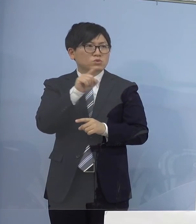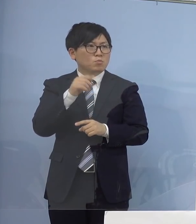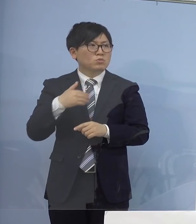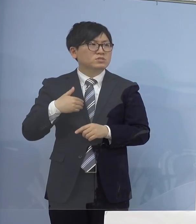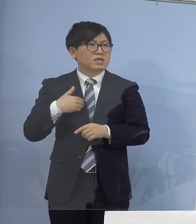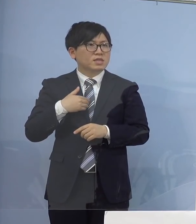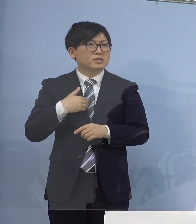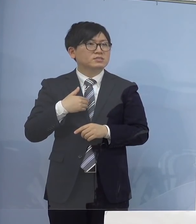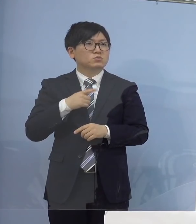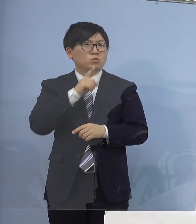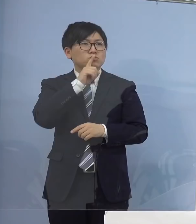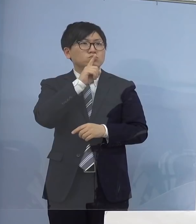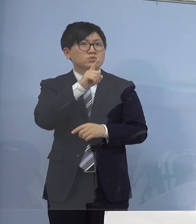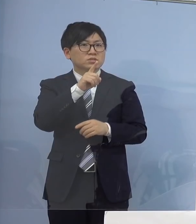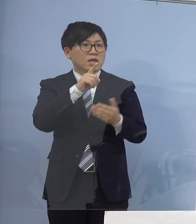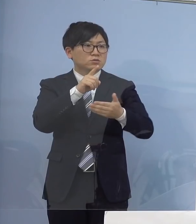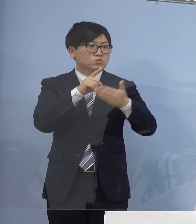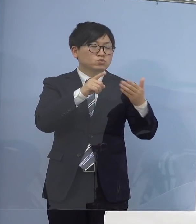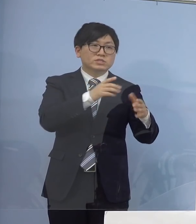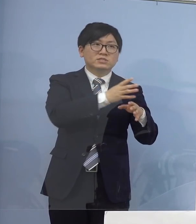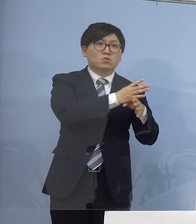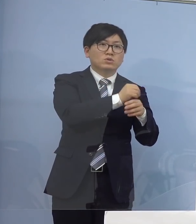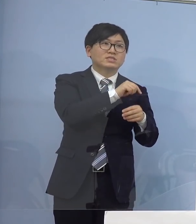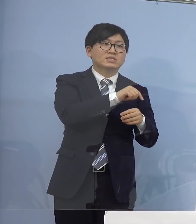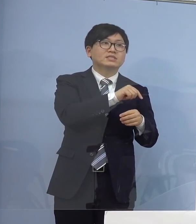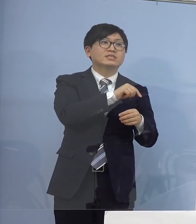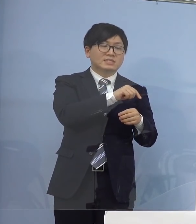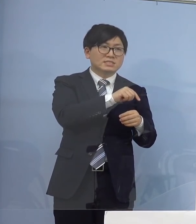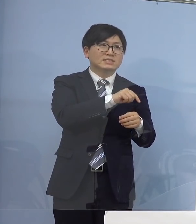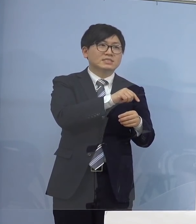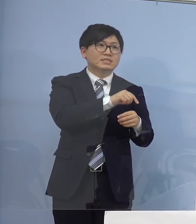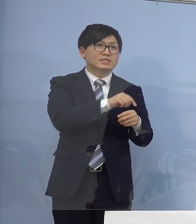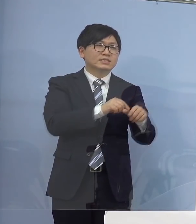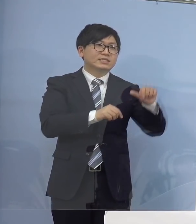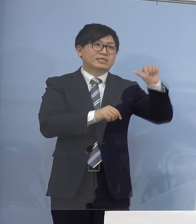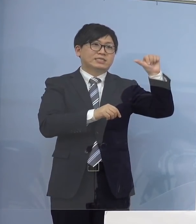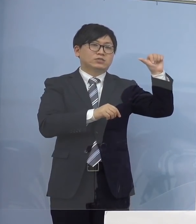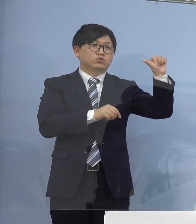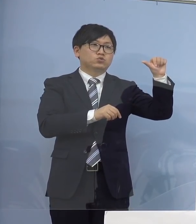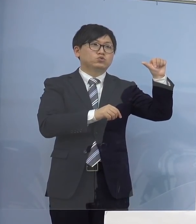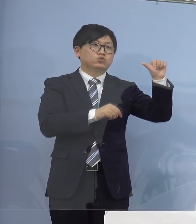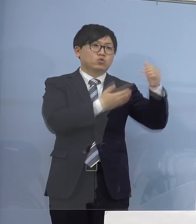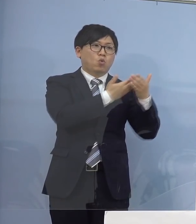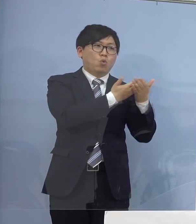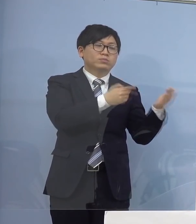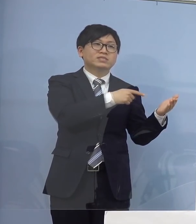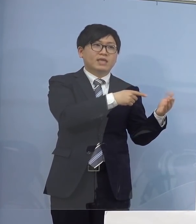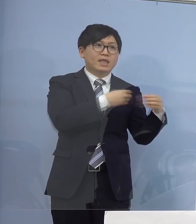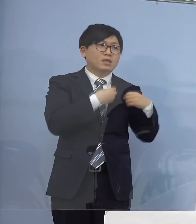5つのお店が輻輳したクラスター これを公表させていただきました